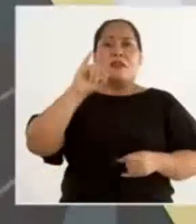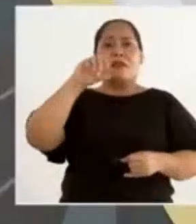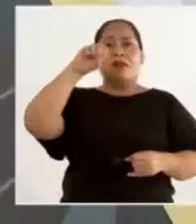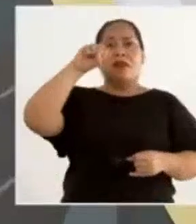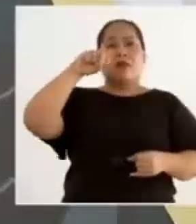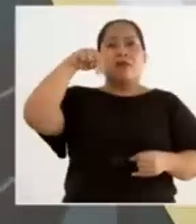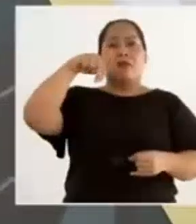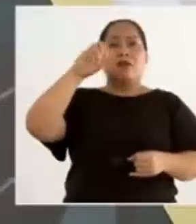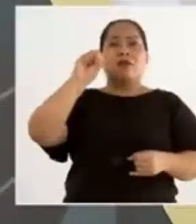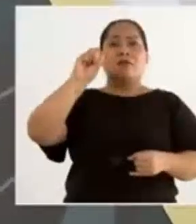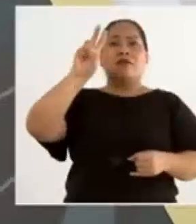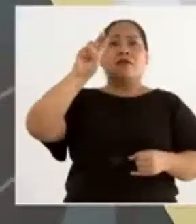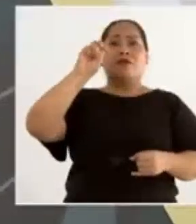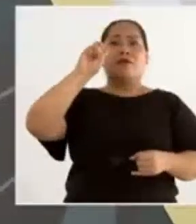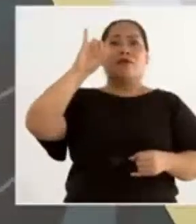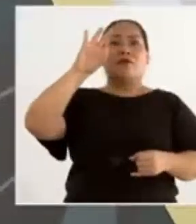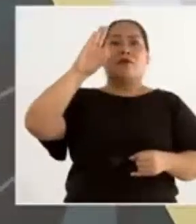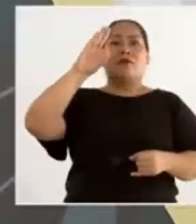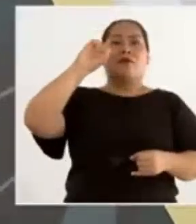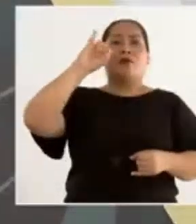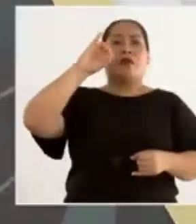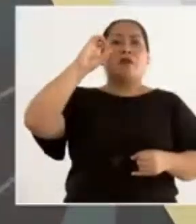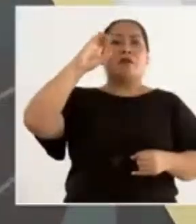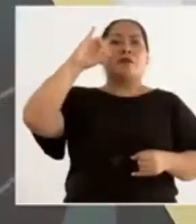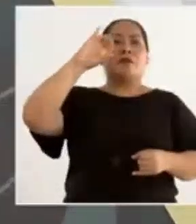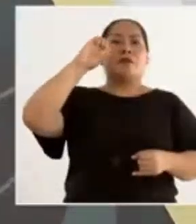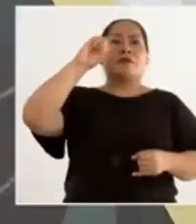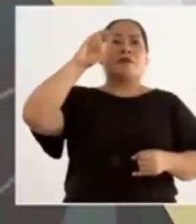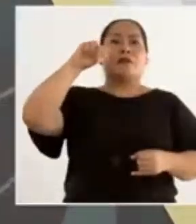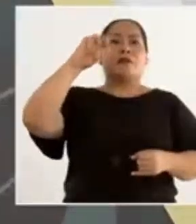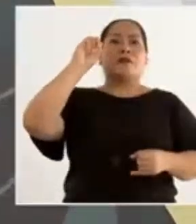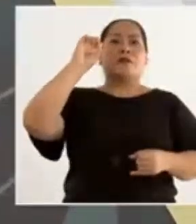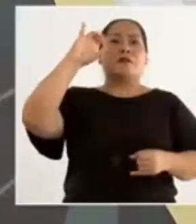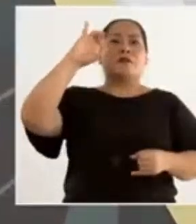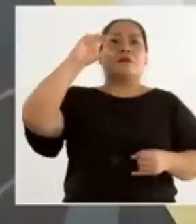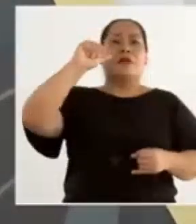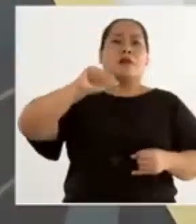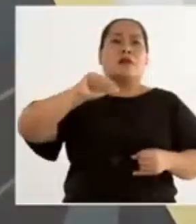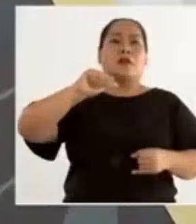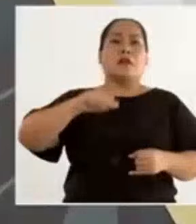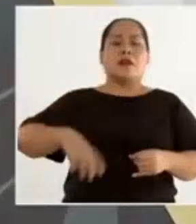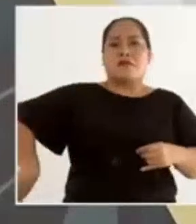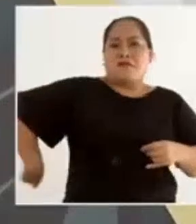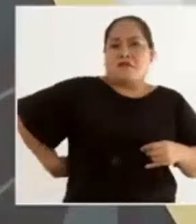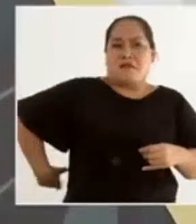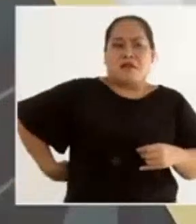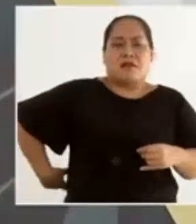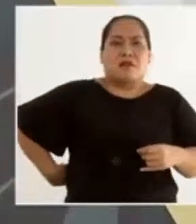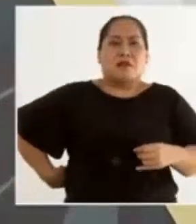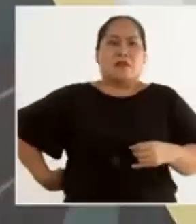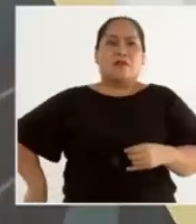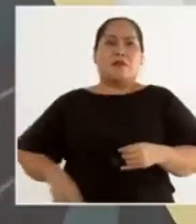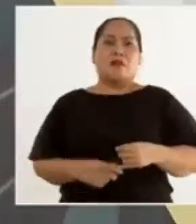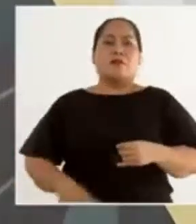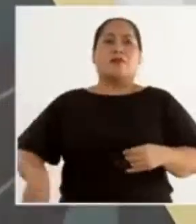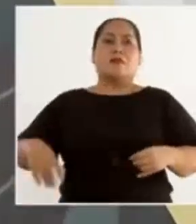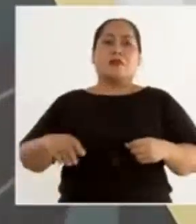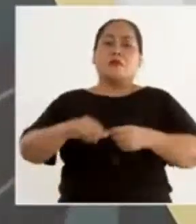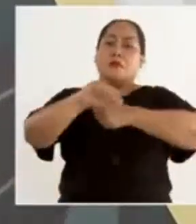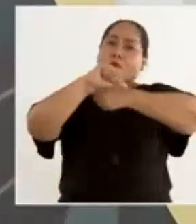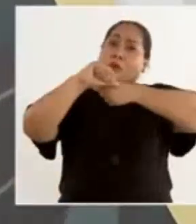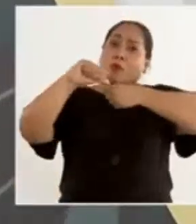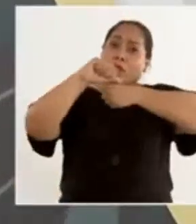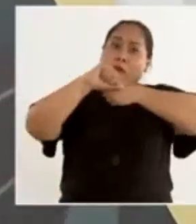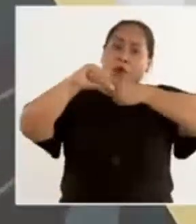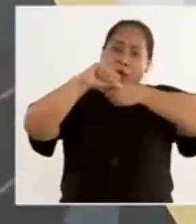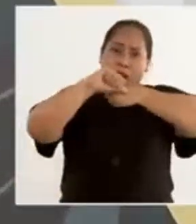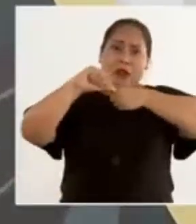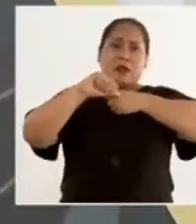el trasplante renal que puede producir un regreso completamente a una vida normal. Y además también